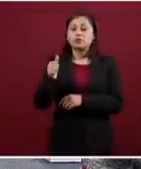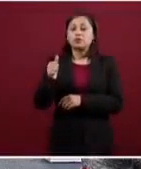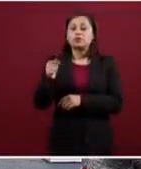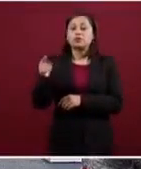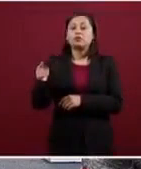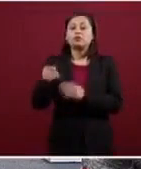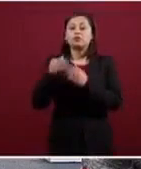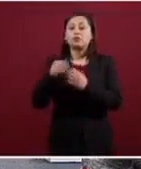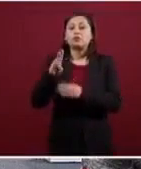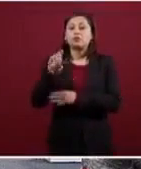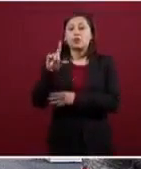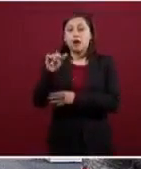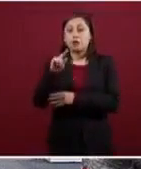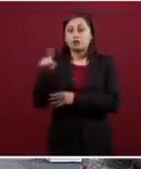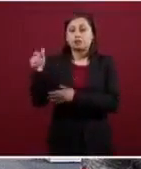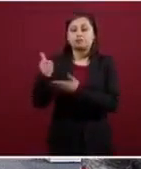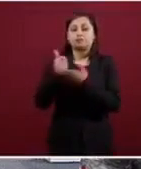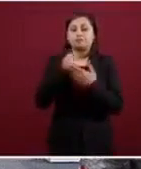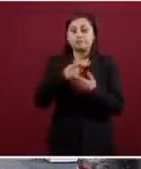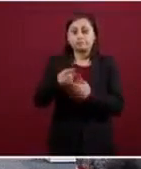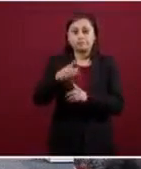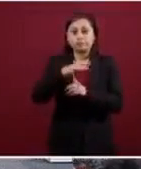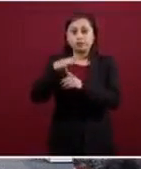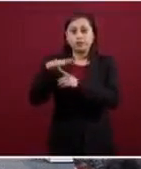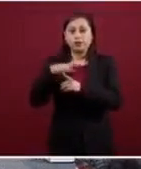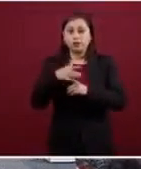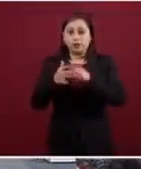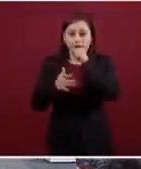Black Hawk.